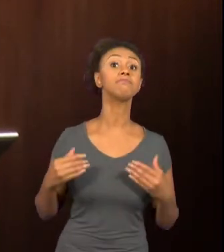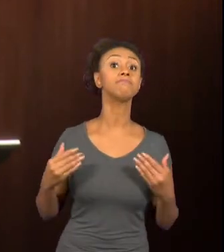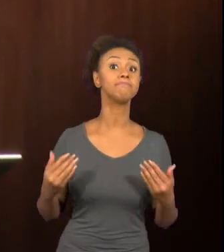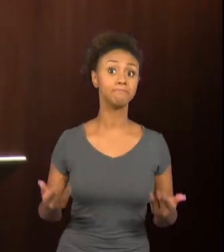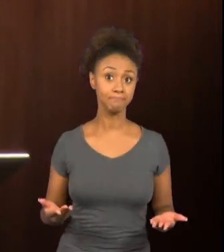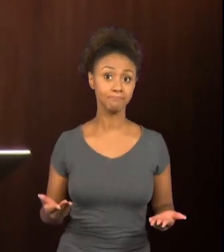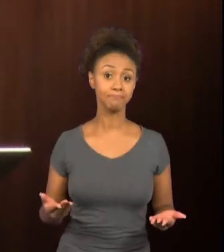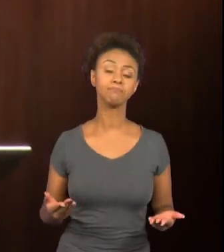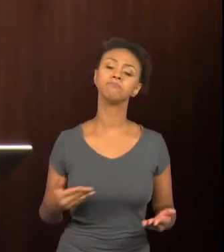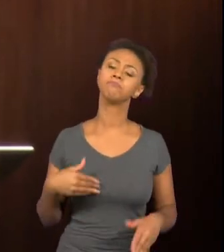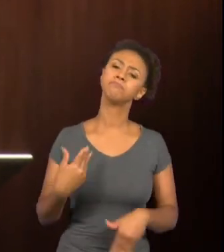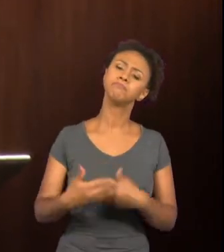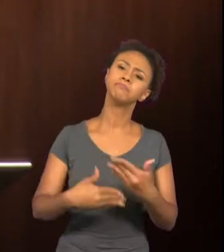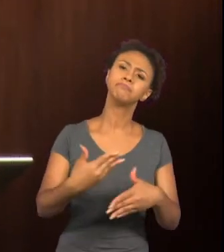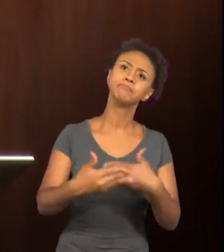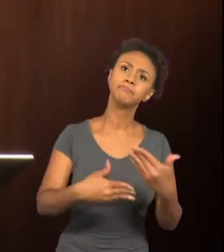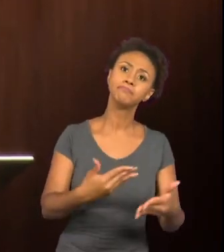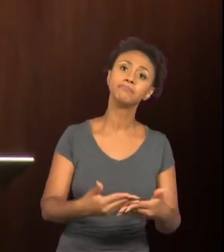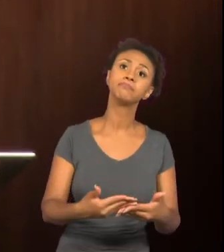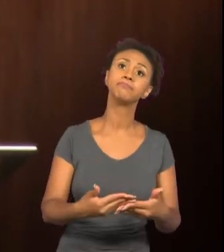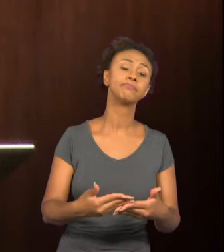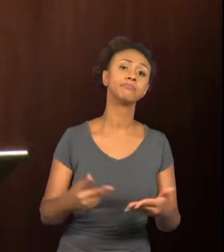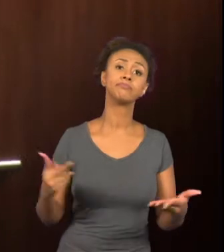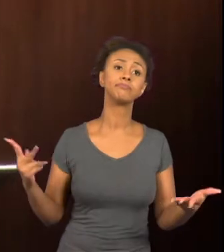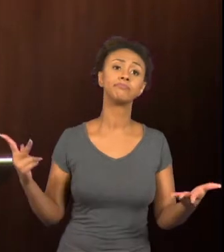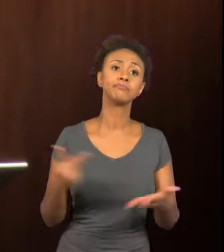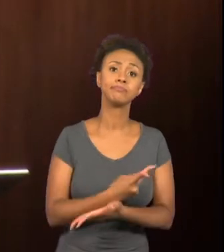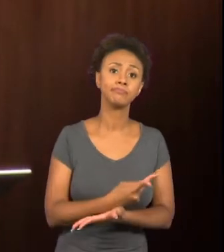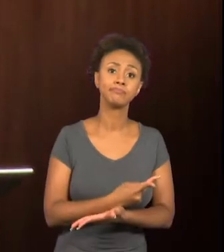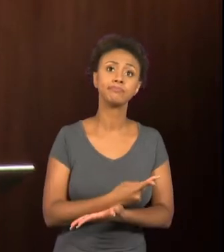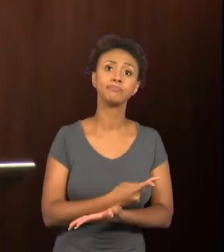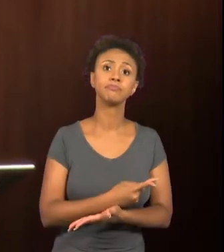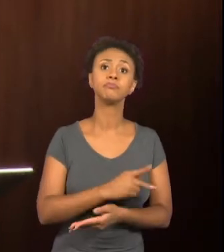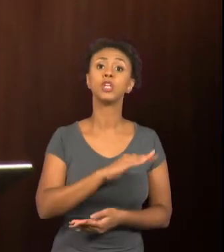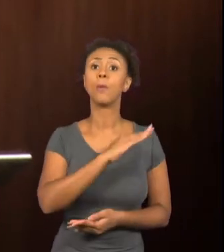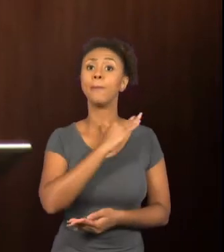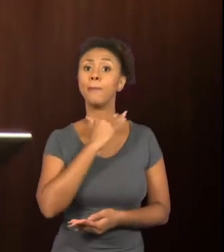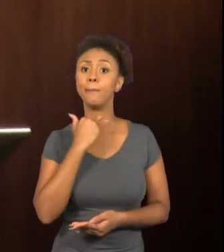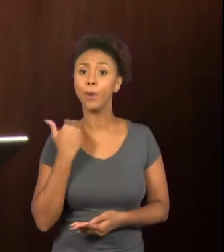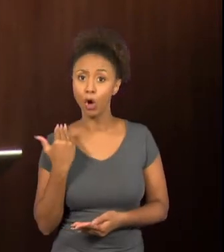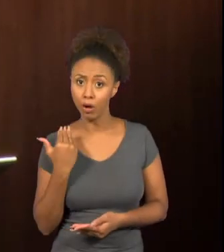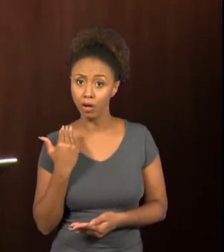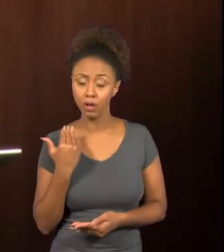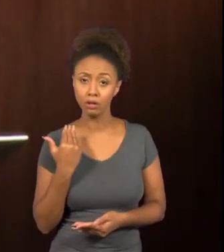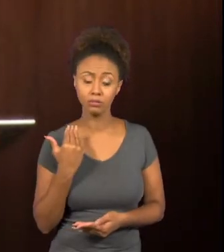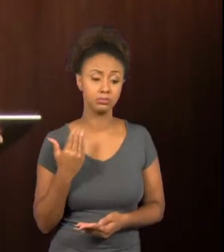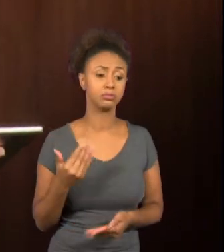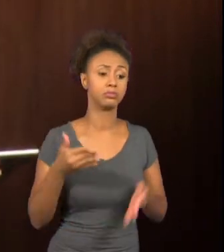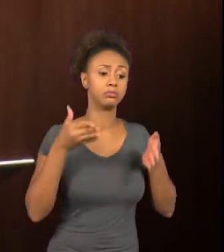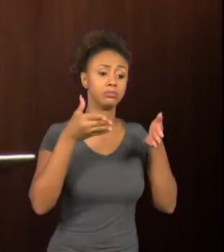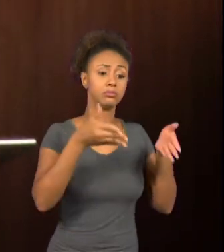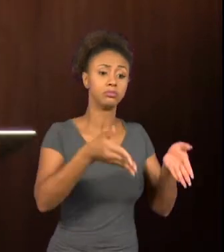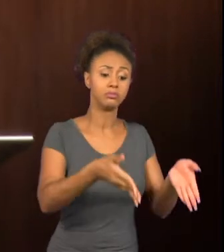O LAVRADOR SERÁ ENTERRADO E ESTÁ SENDO ENTERRADO PELOS AMIGOS QUE, AO MESMO TEMPO, CANTAM ENQUANTO